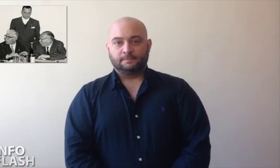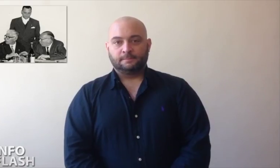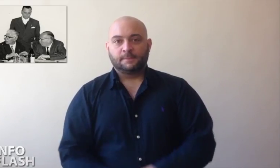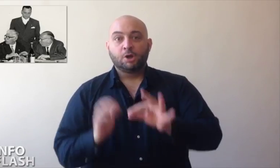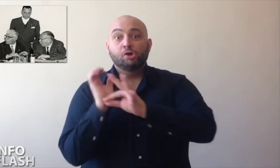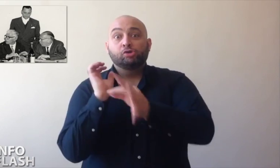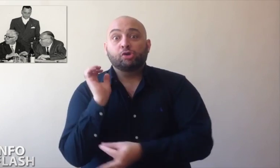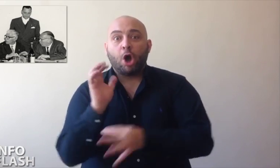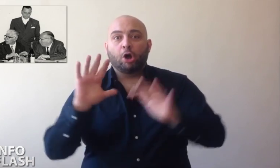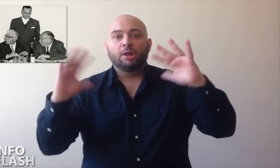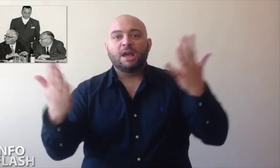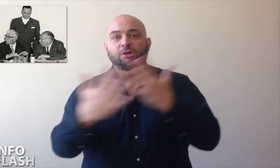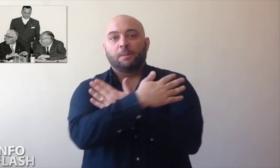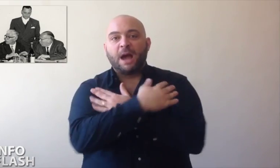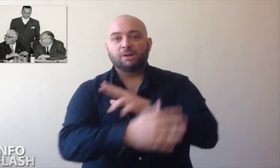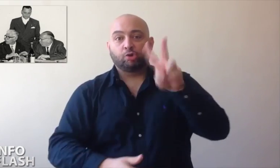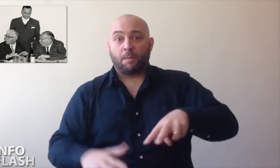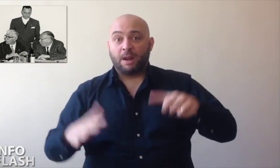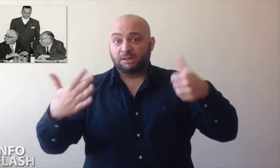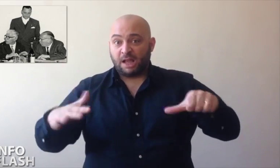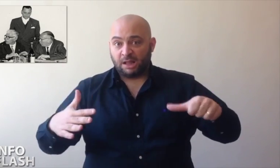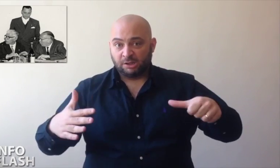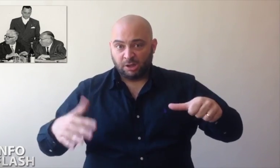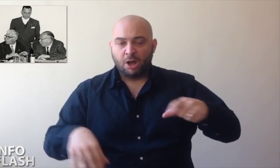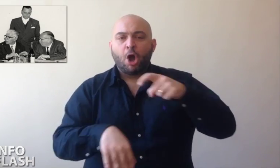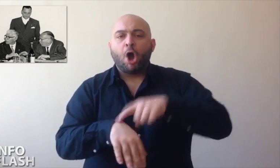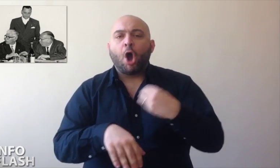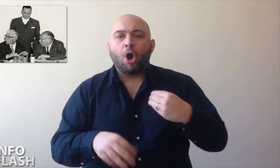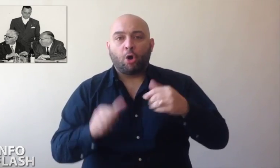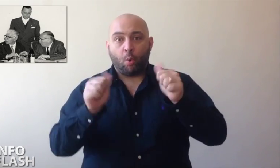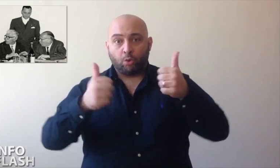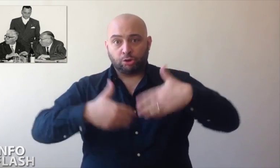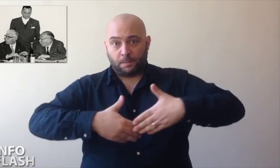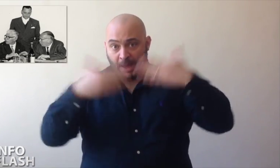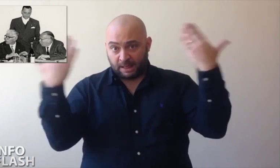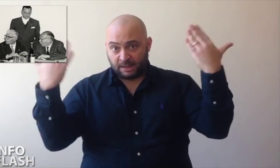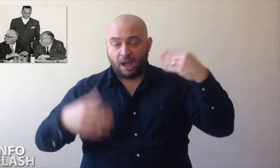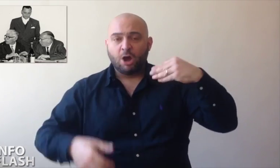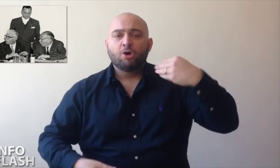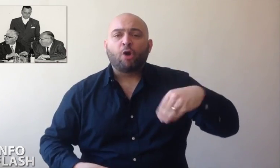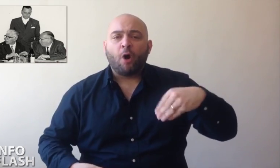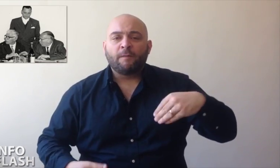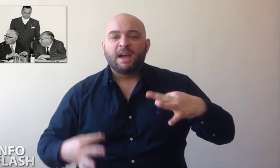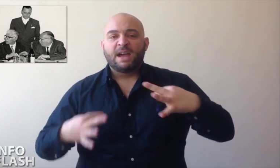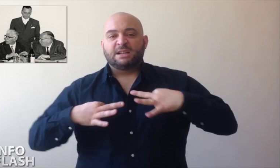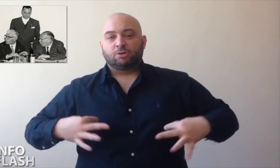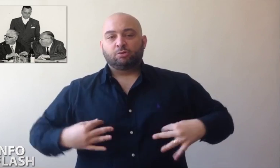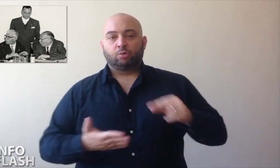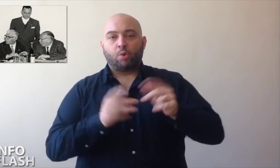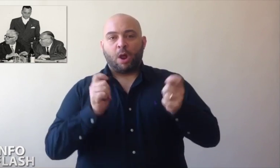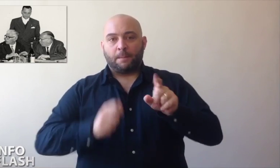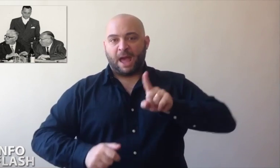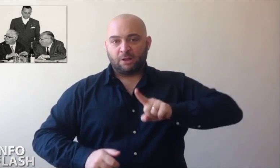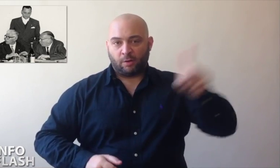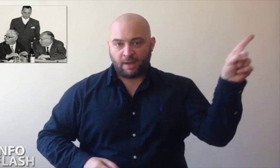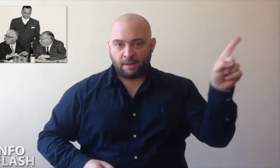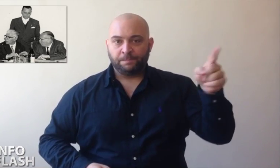Il giorno 10 Maggio 2016 alle ore 11 presso l'Istituto A. Magarotto di Padova